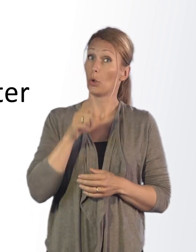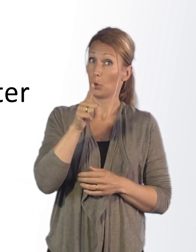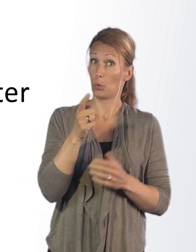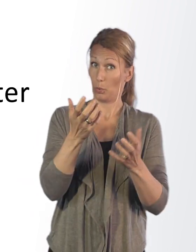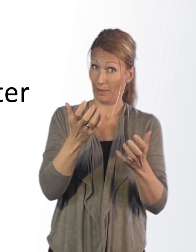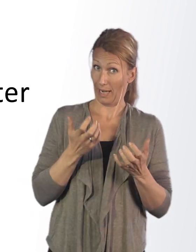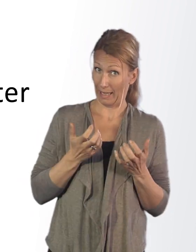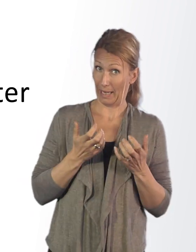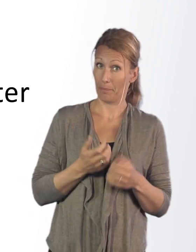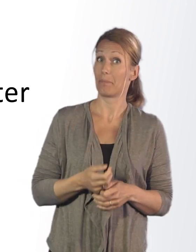Du trenger: